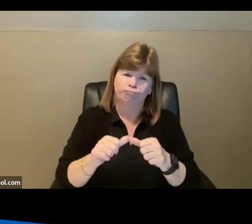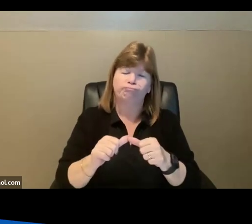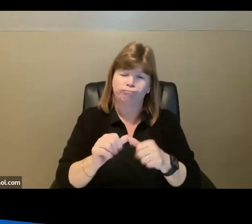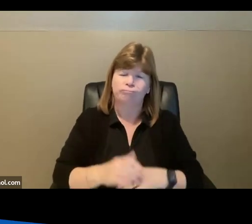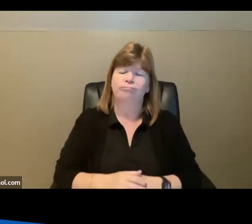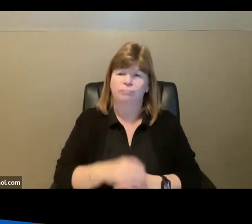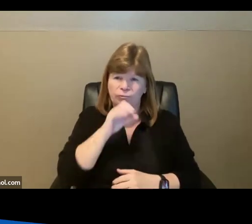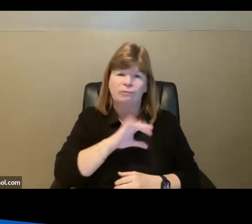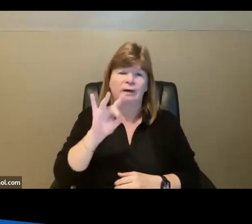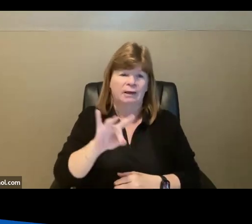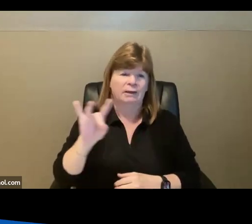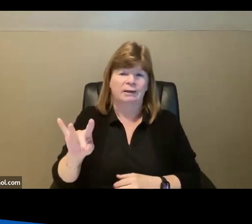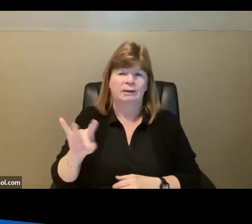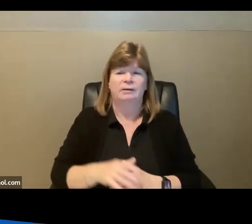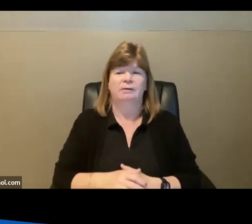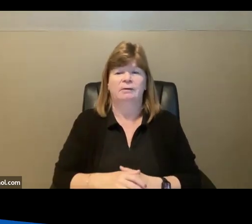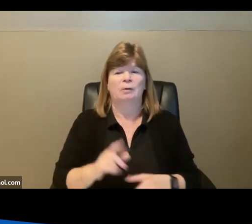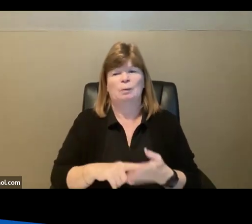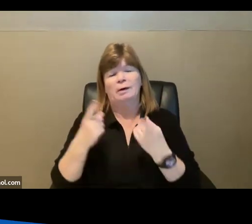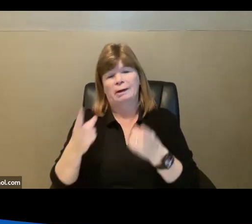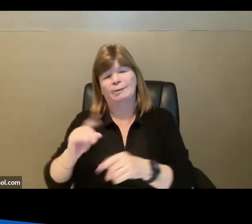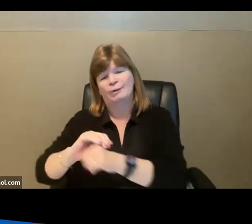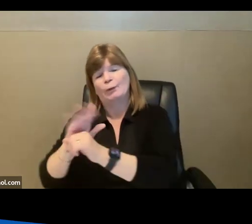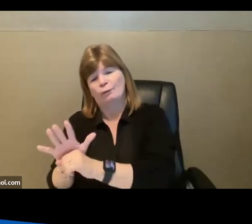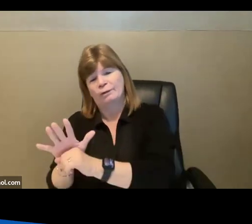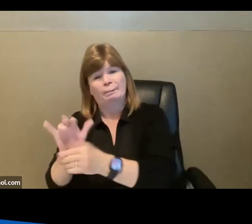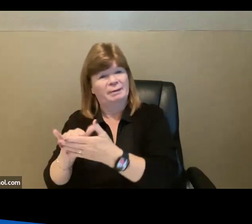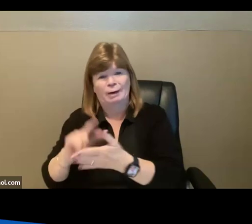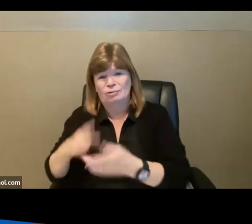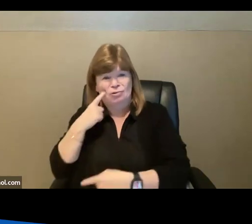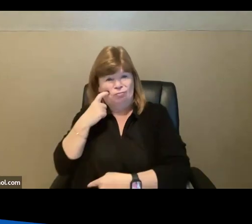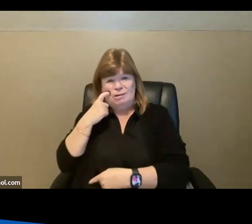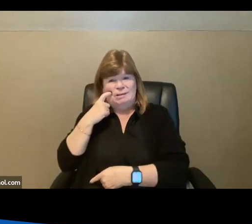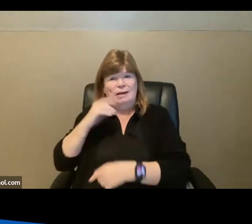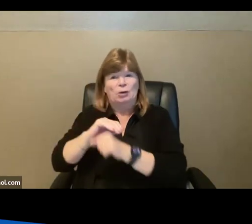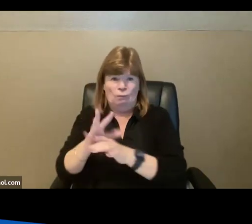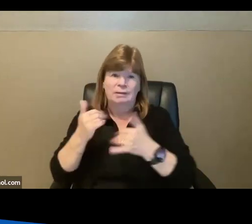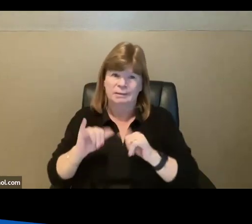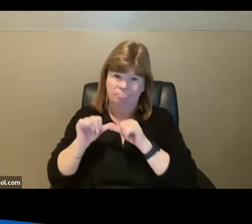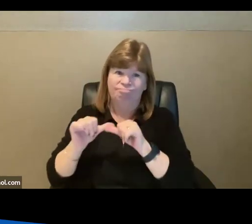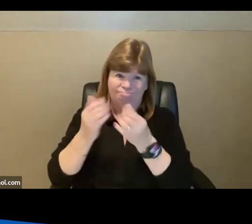Lo que pasó fue el COVID. Pero esto fue hace poco. El COVID todavía está ahí fuera. Todavía puede afectar a la gente.